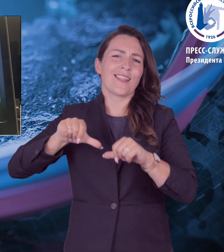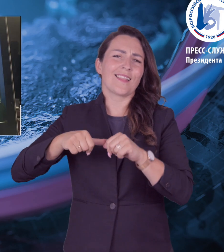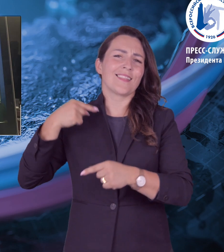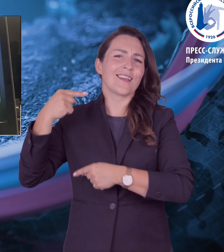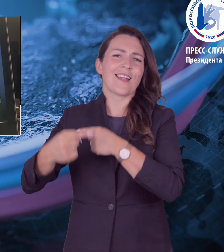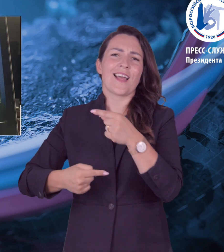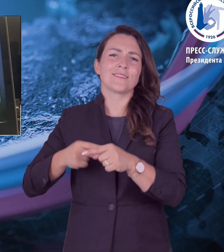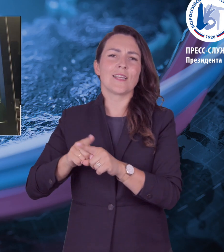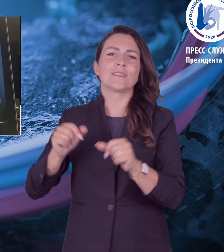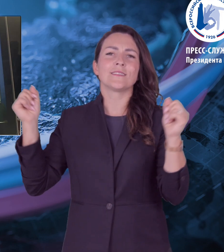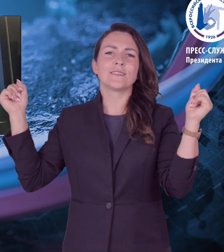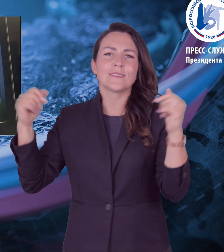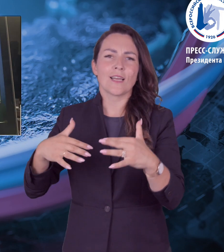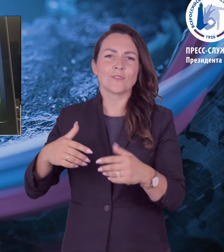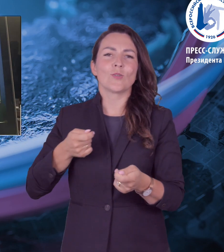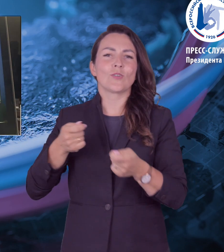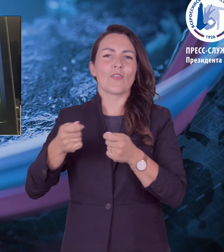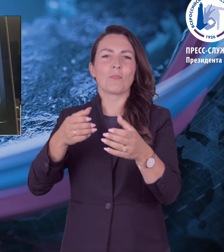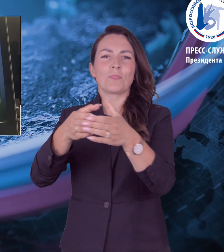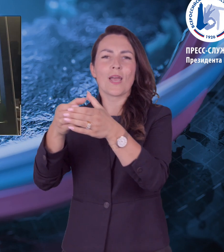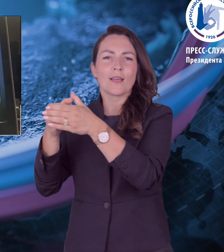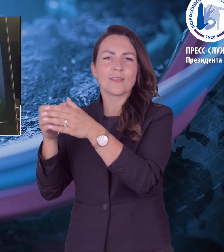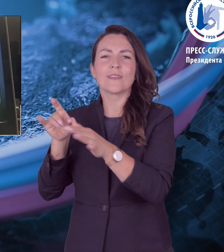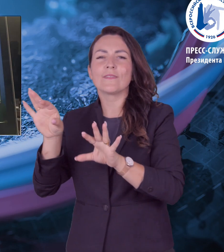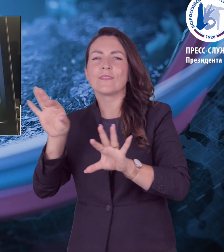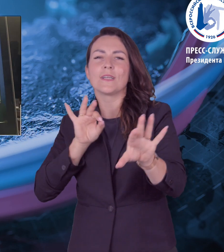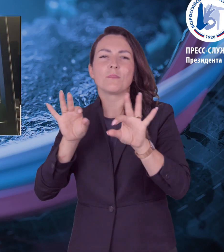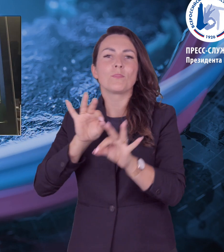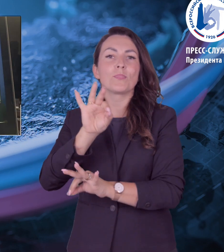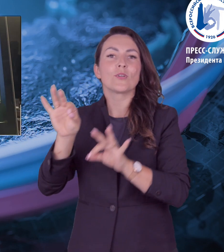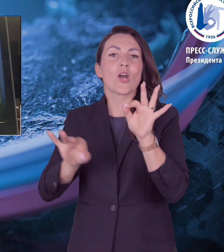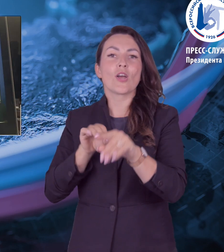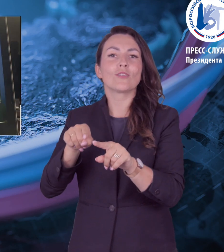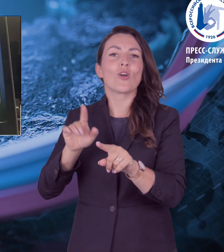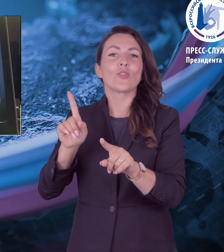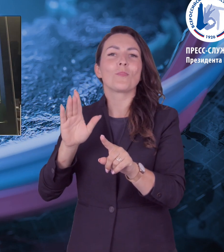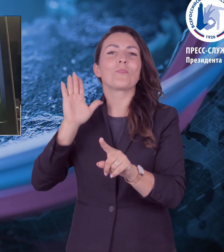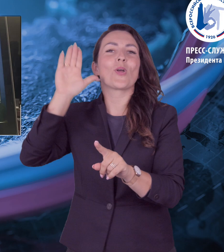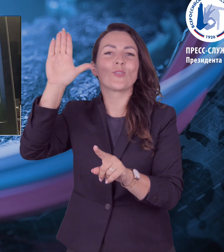Традиционно на таких заседаниях руководители партии выбирают проекты,